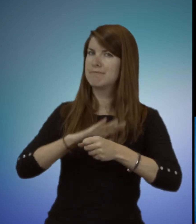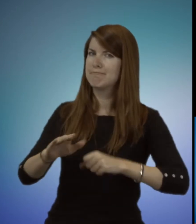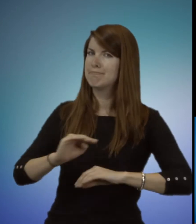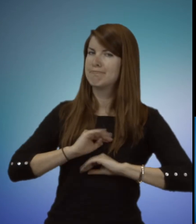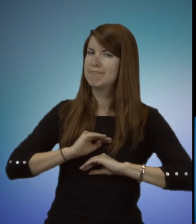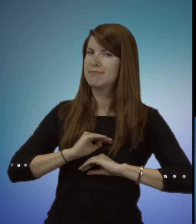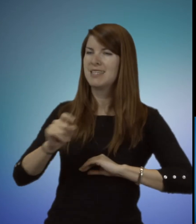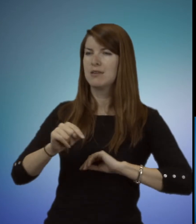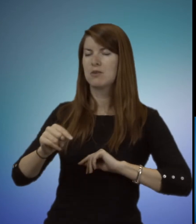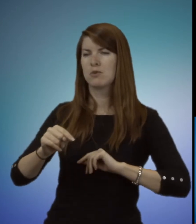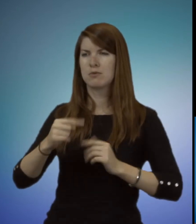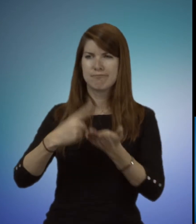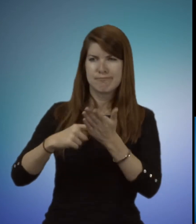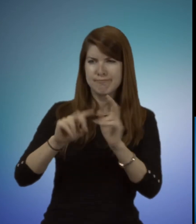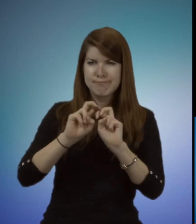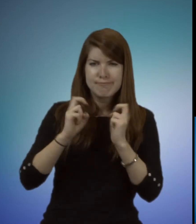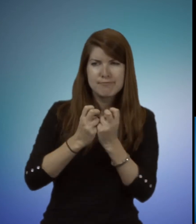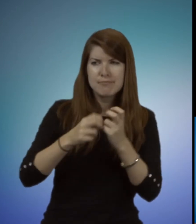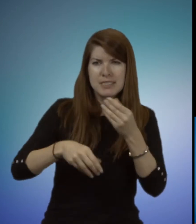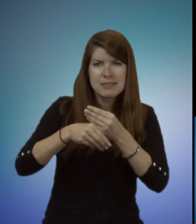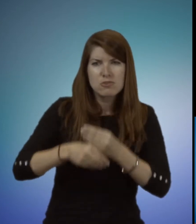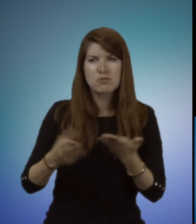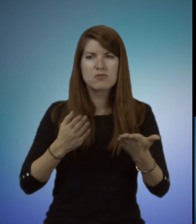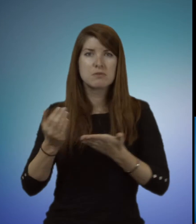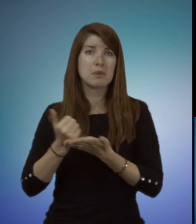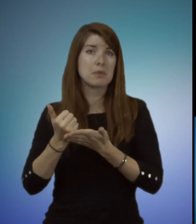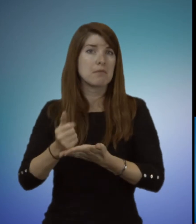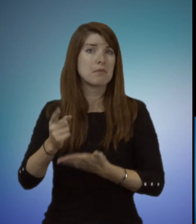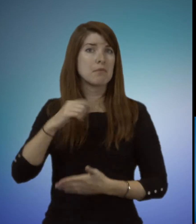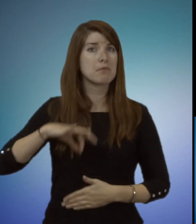entonces probablemente sea necesario volver a platicar sobre los servicios adicionales que podrían ser útiles para su hijo.